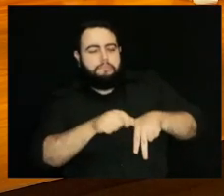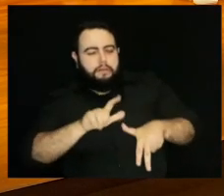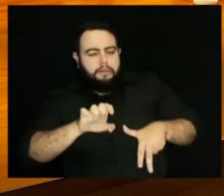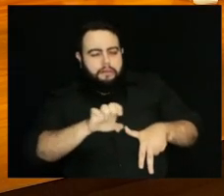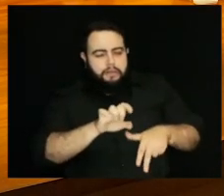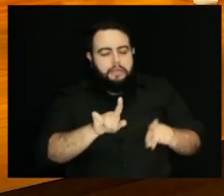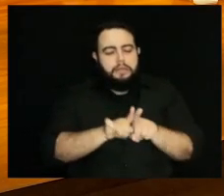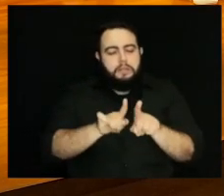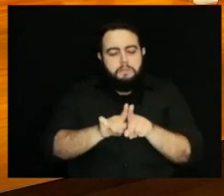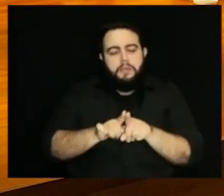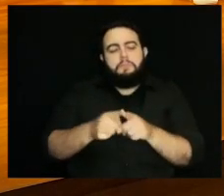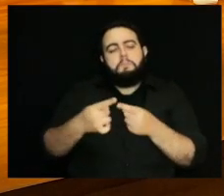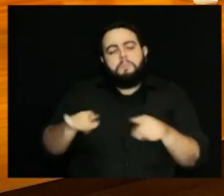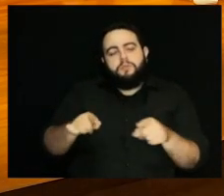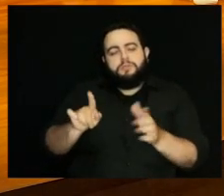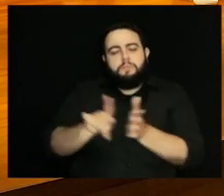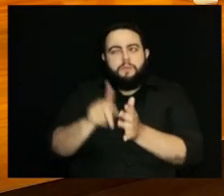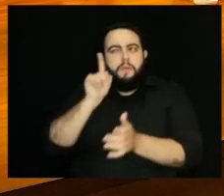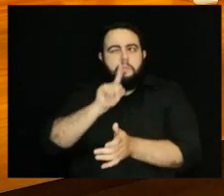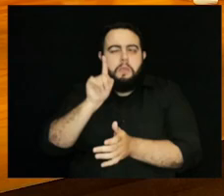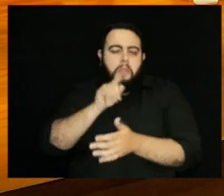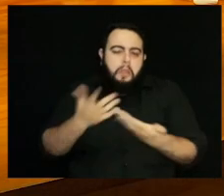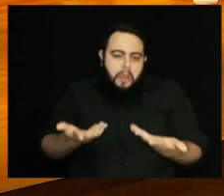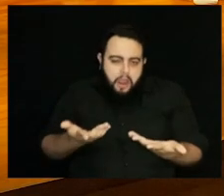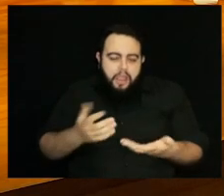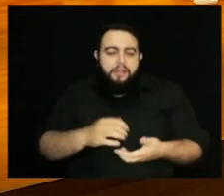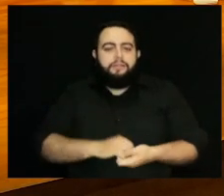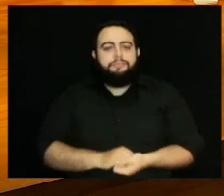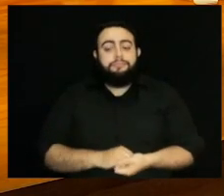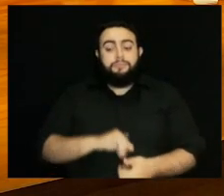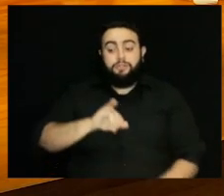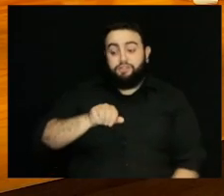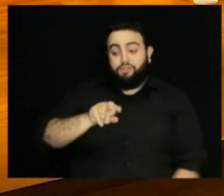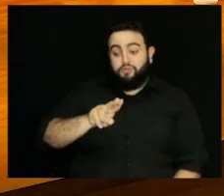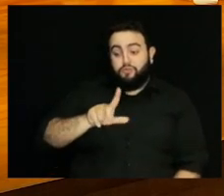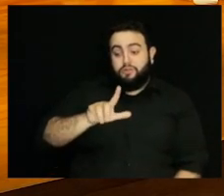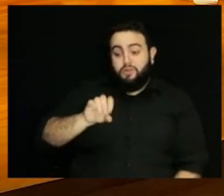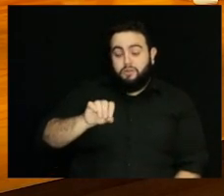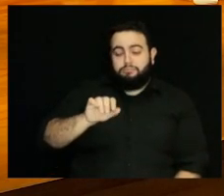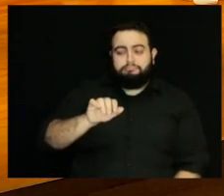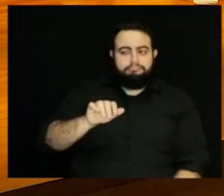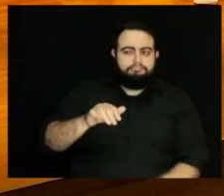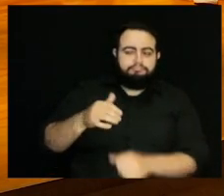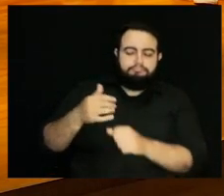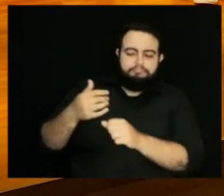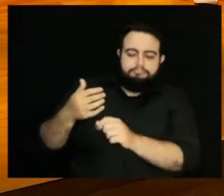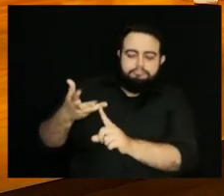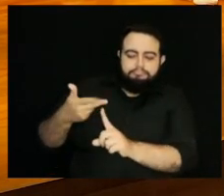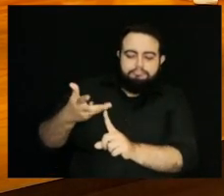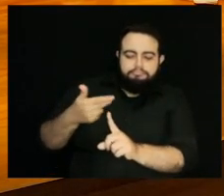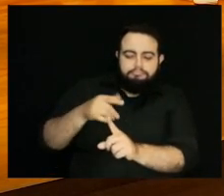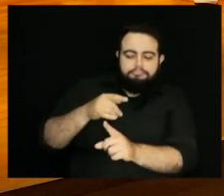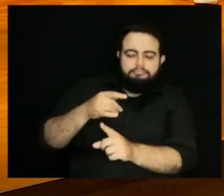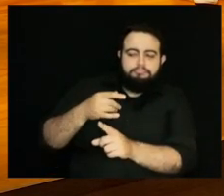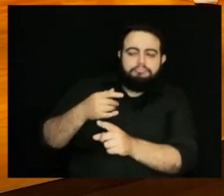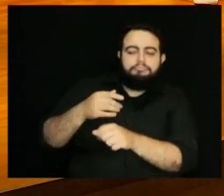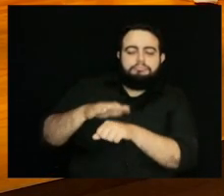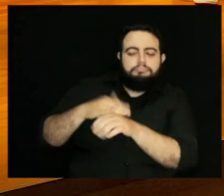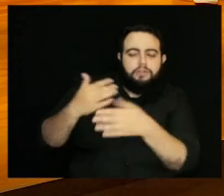convencer os caras: vamos fazer esses festivais Vivendo a Vida de Lee